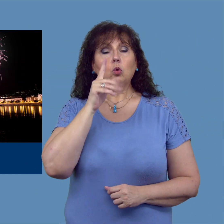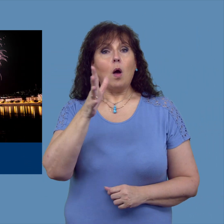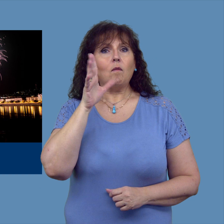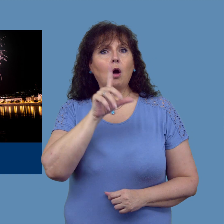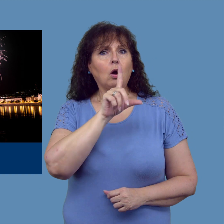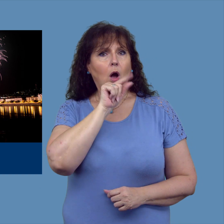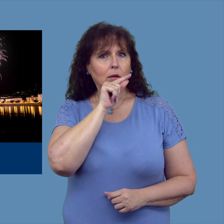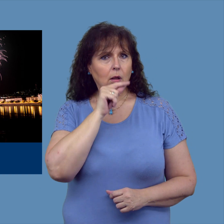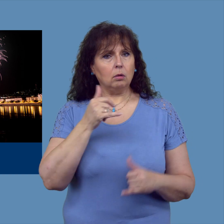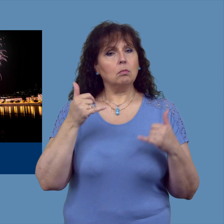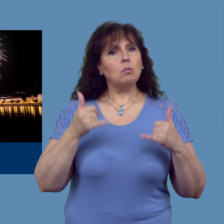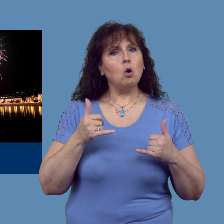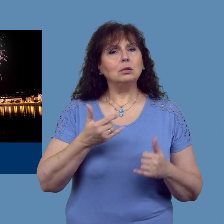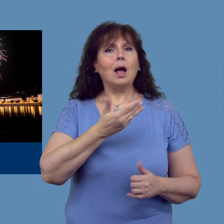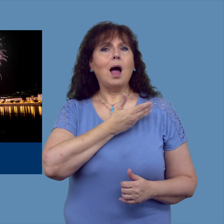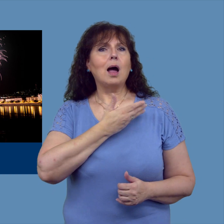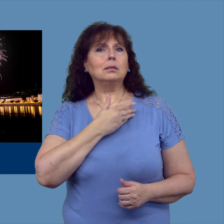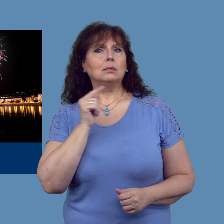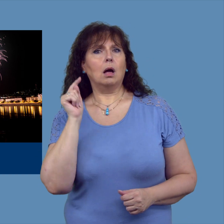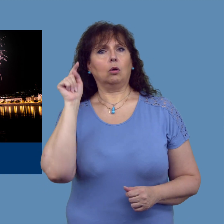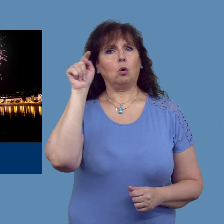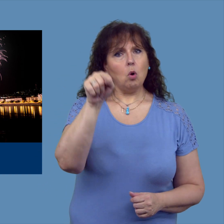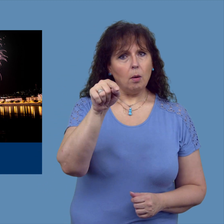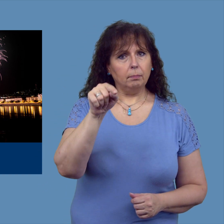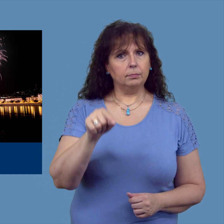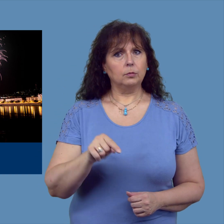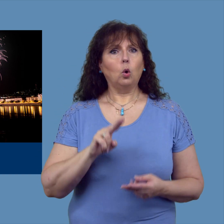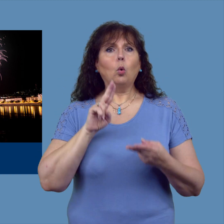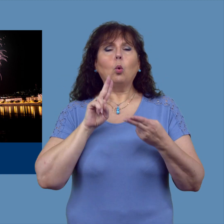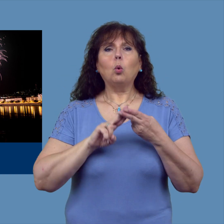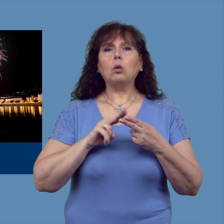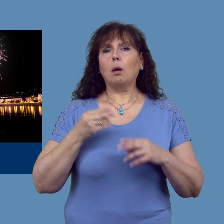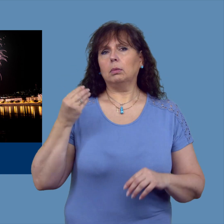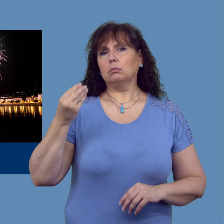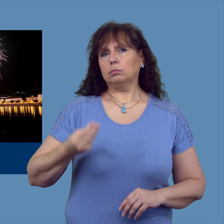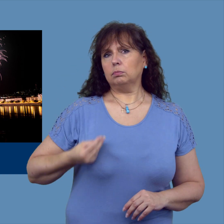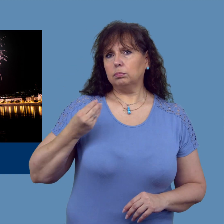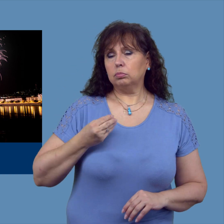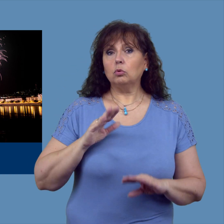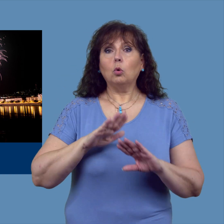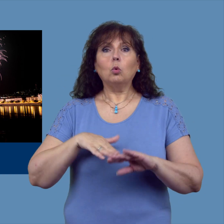Novák Katalin köztársasági elnök idén Esztergomban mond ünnepi beszédet,